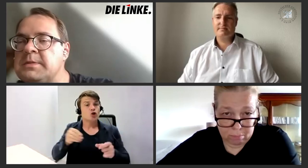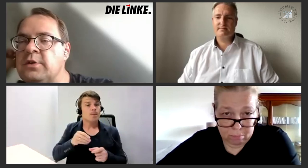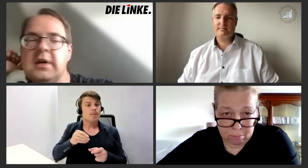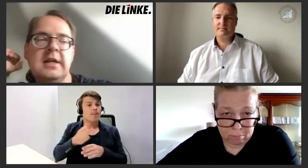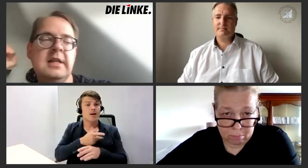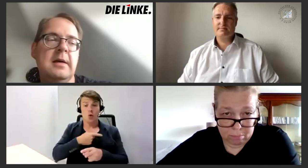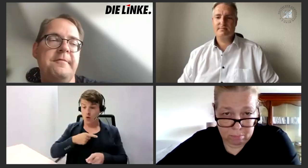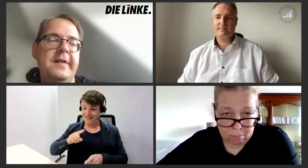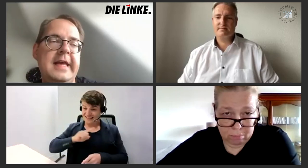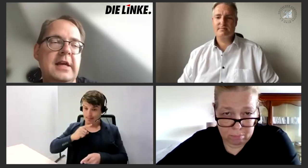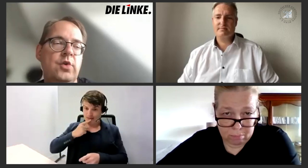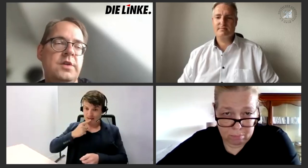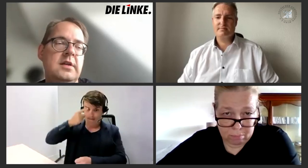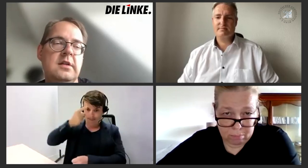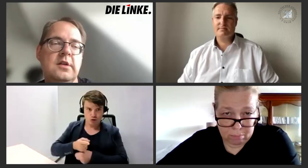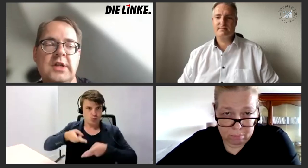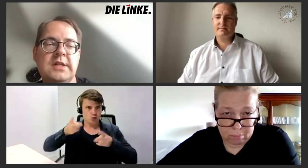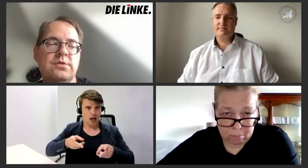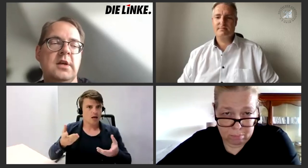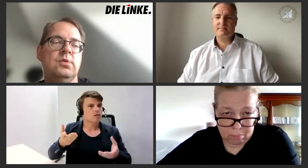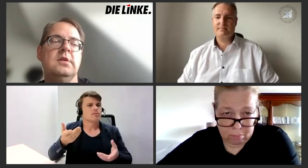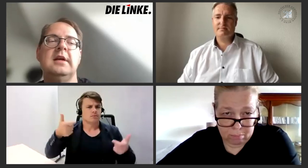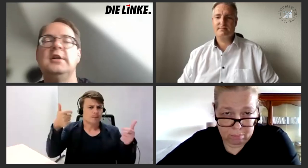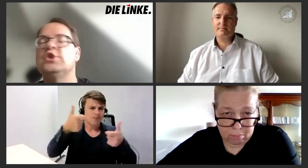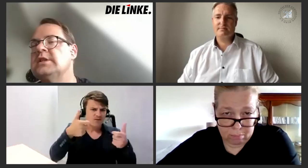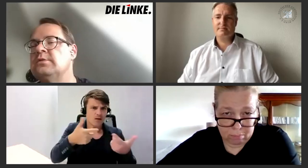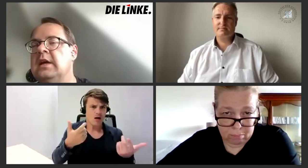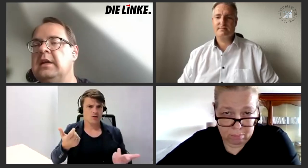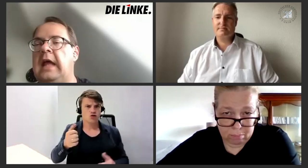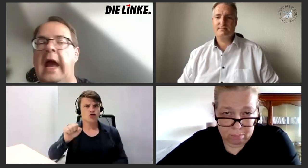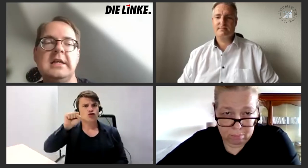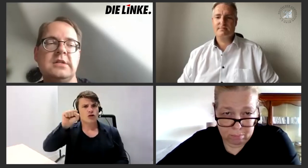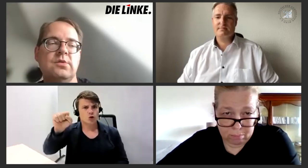Menschen mit Behinderungen, insbesondere in der Pflege und in stationären oder teilstationären